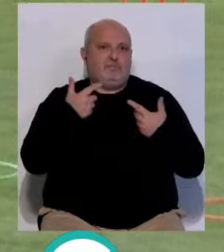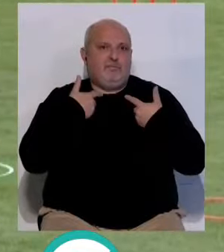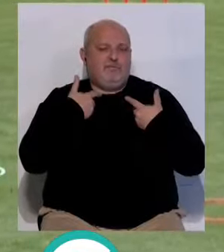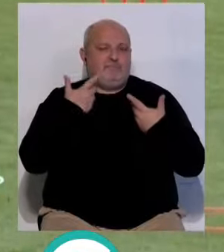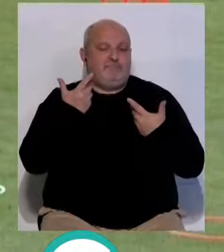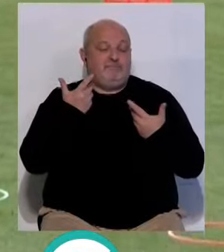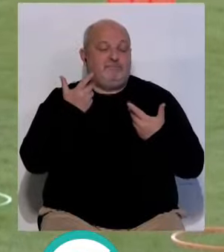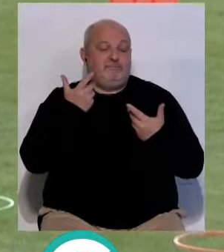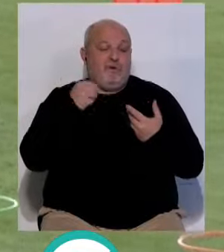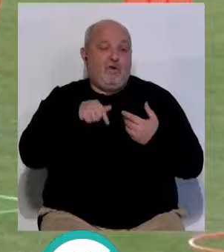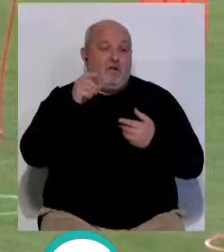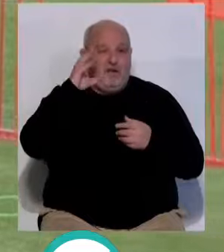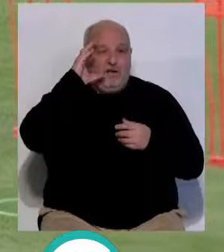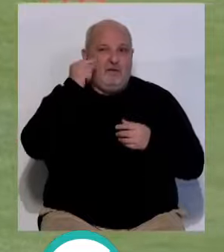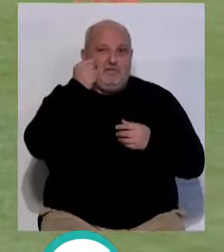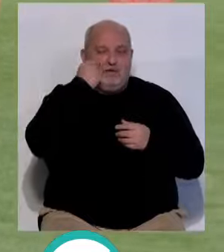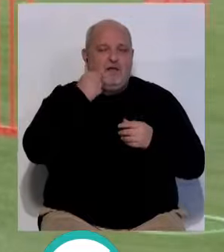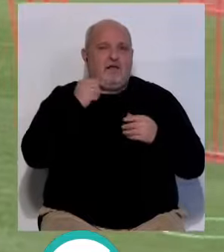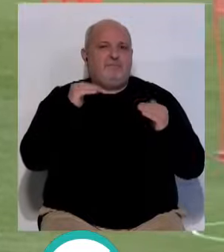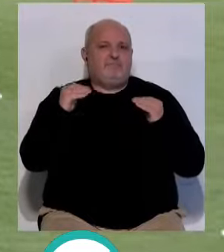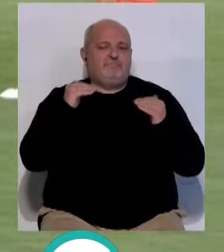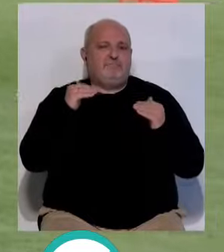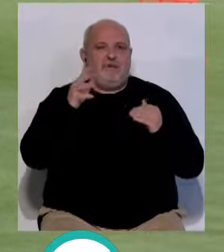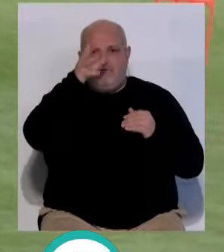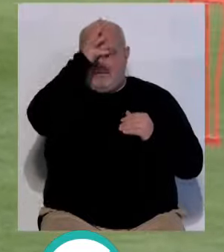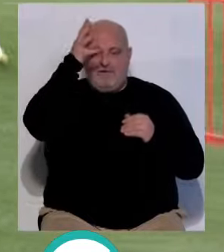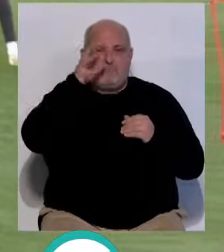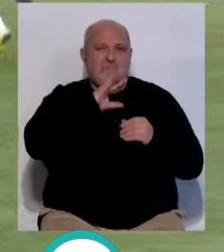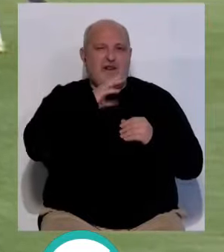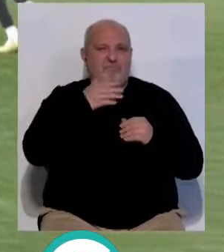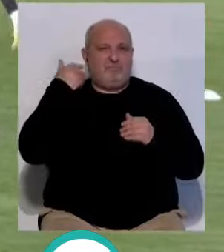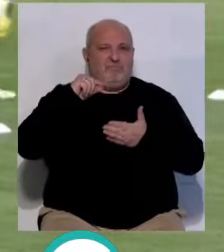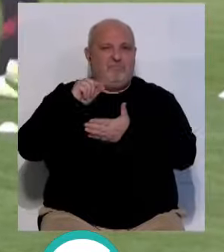a quien oigo ahora decir que es que el mercado de verano fue malo digo pero eso no en agosto